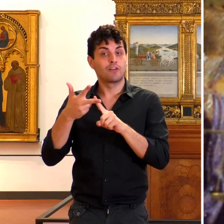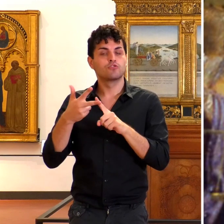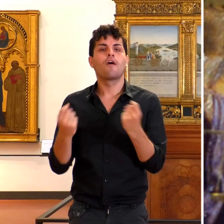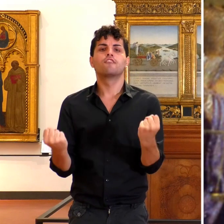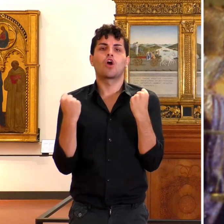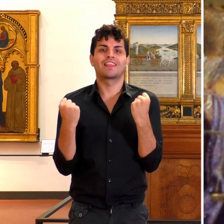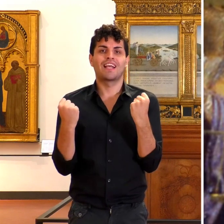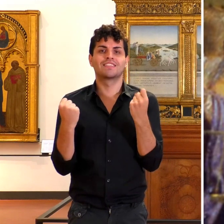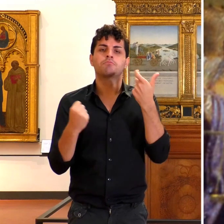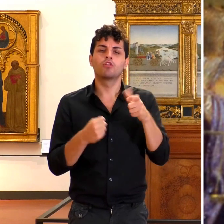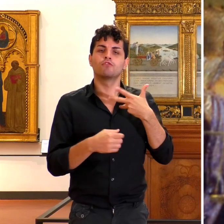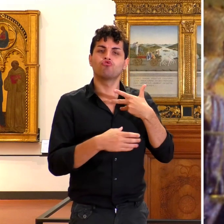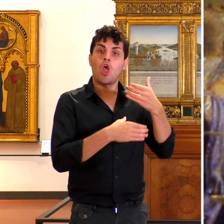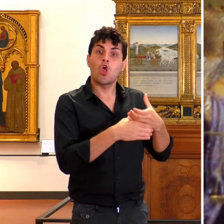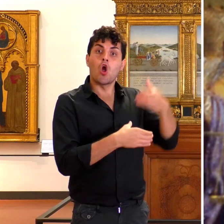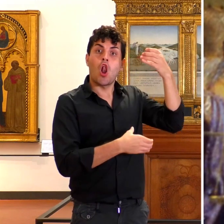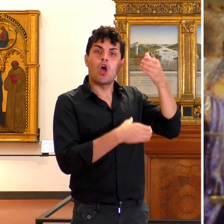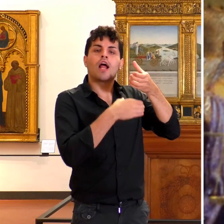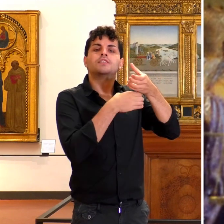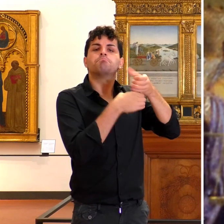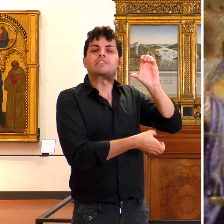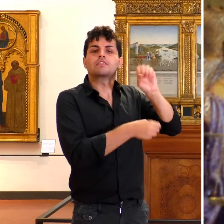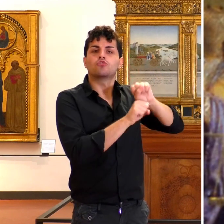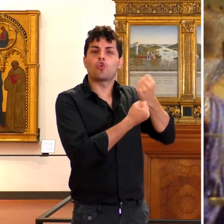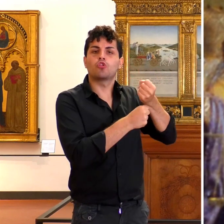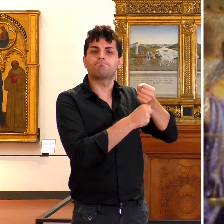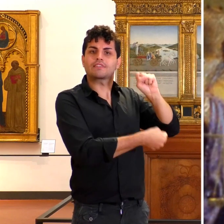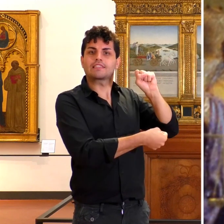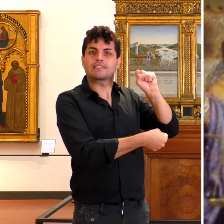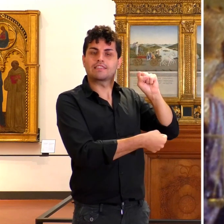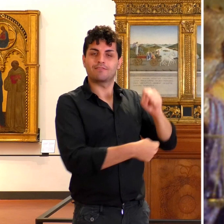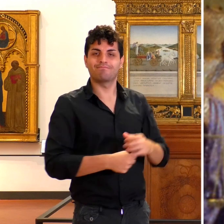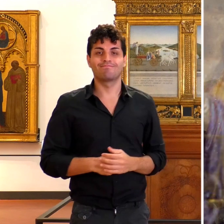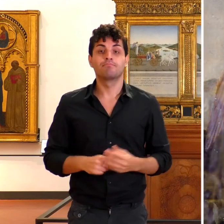la terza è la Fortezza con la colonna spezzata;